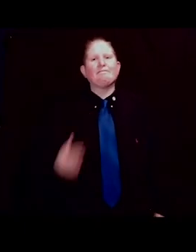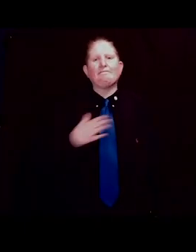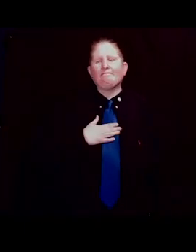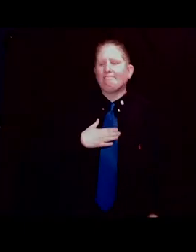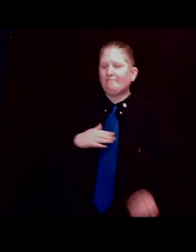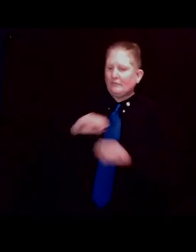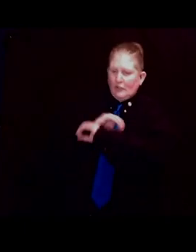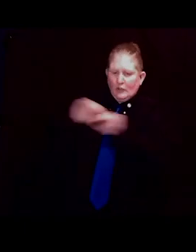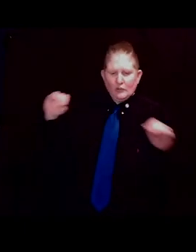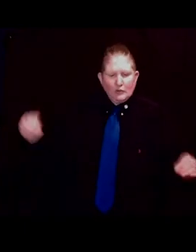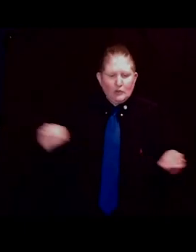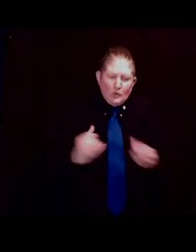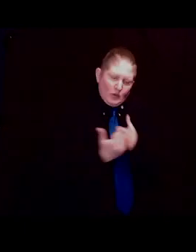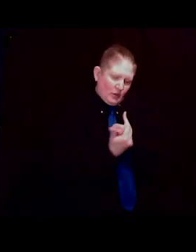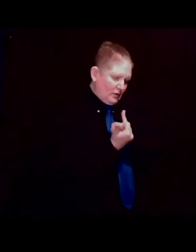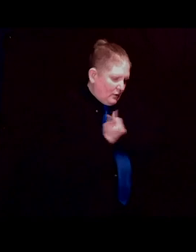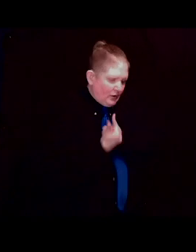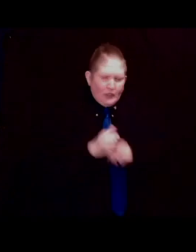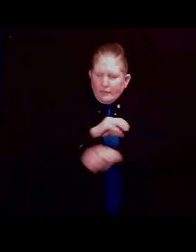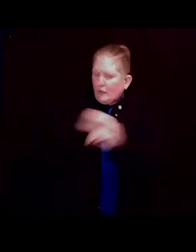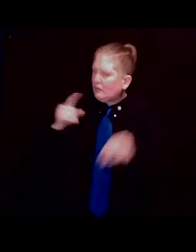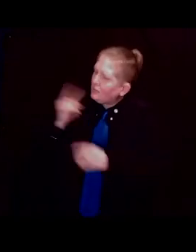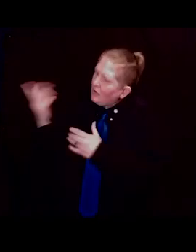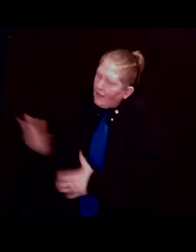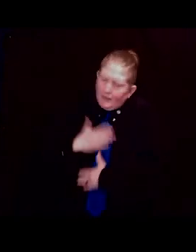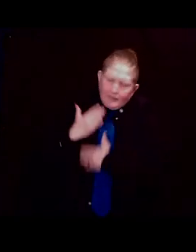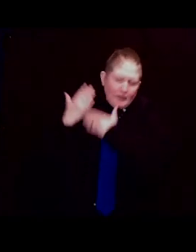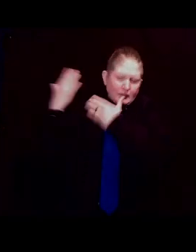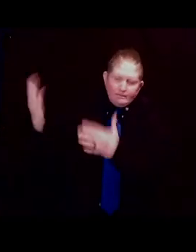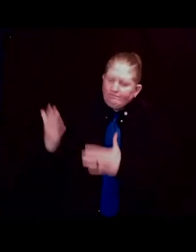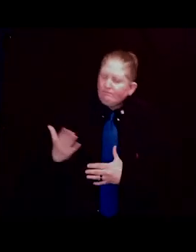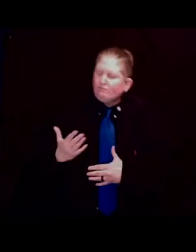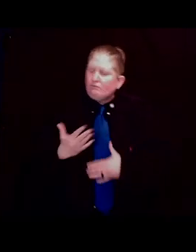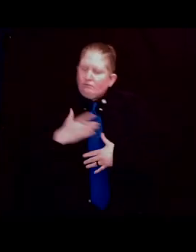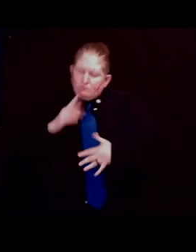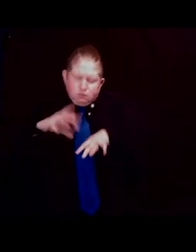Muy poca luz, muy poca agua